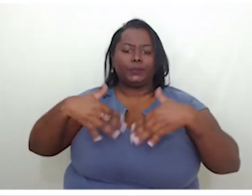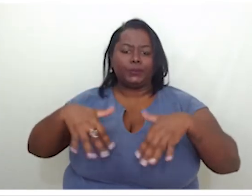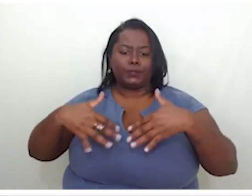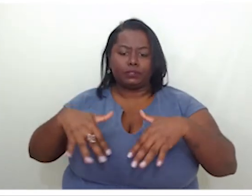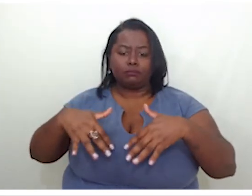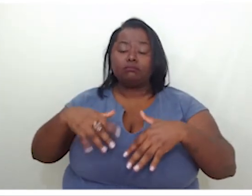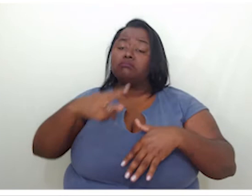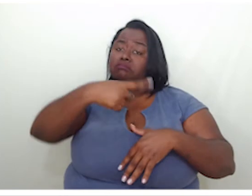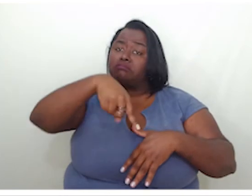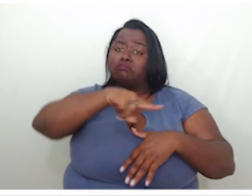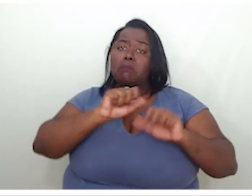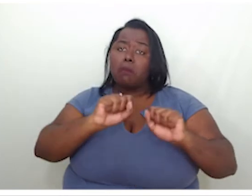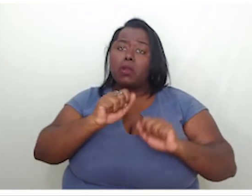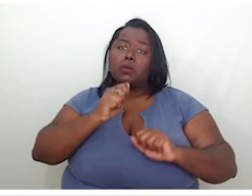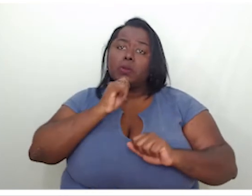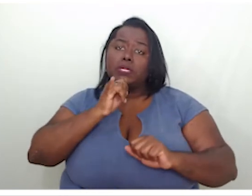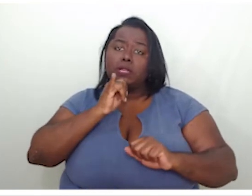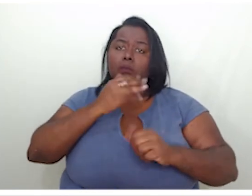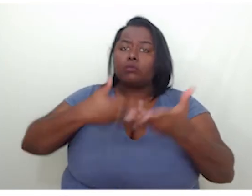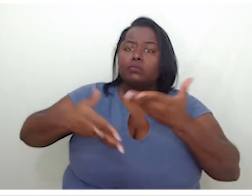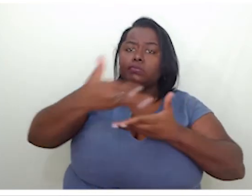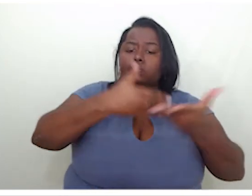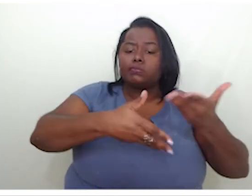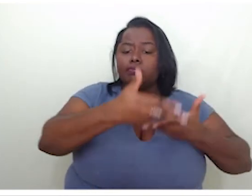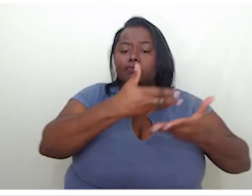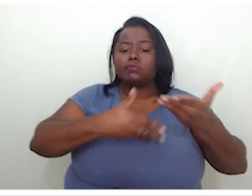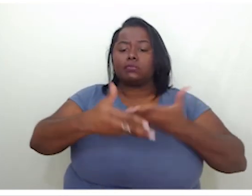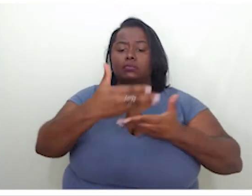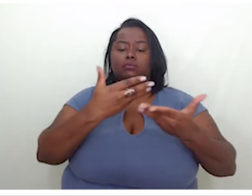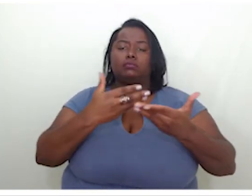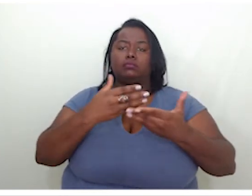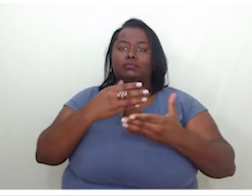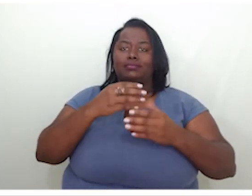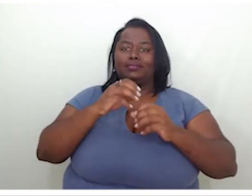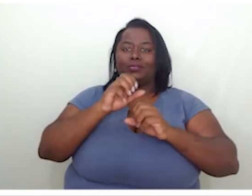El WhatsApp es muy popular como una aplicación de mensajes instantáneos,